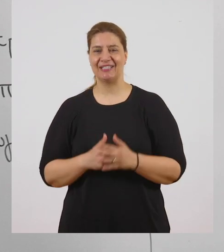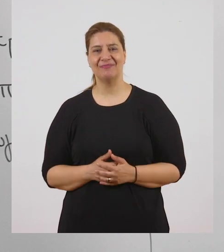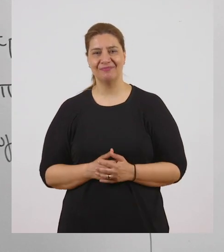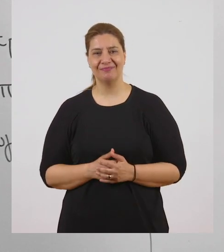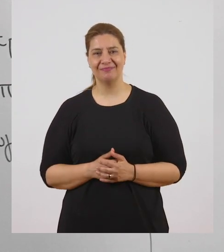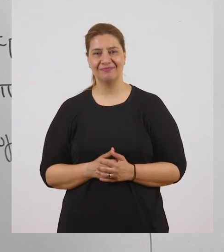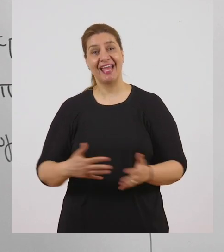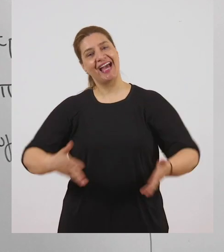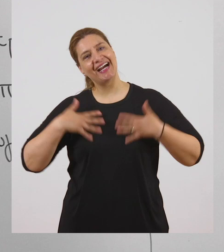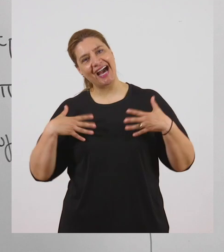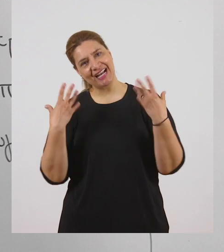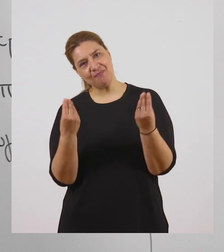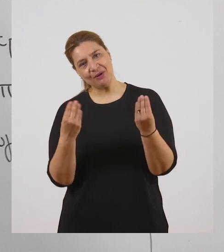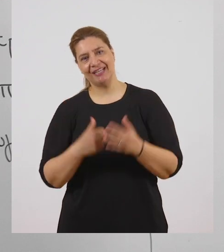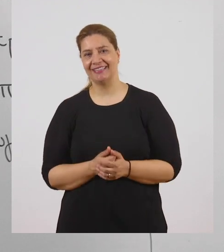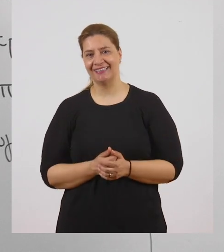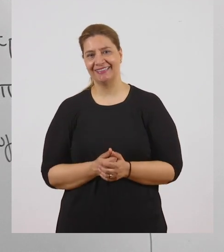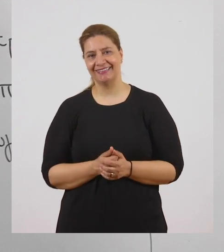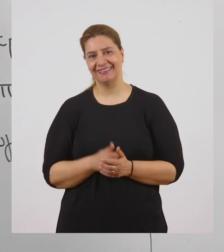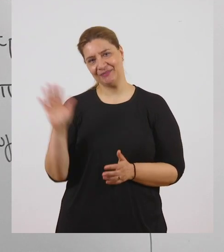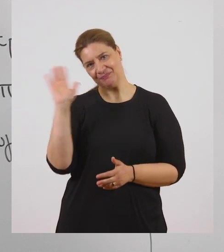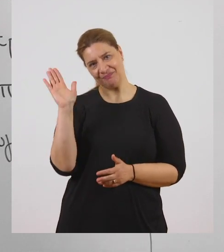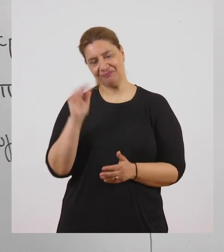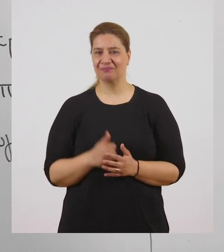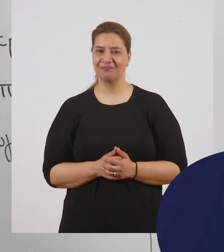Χάρηκα πολύ! Σας χαιρετώ!